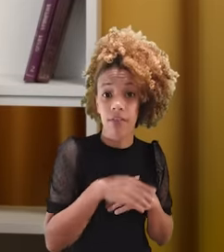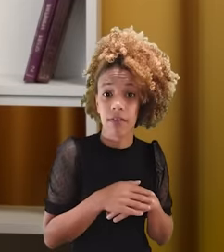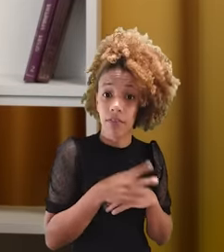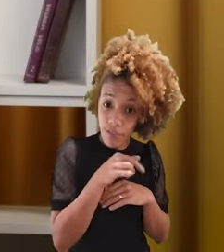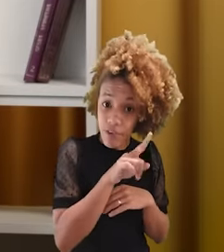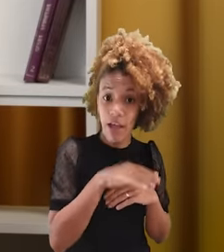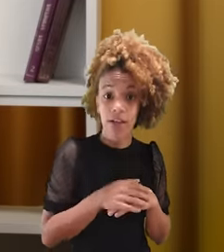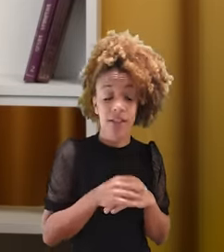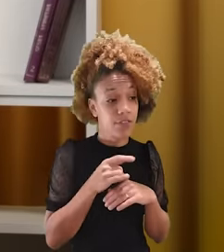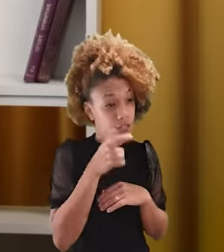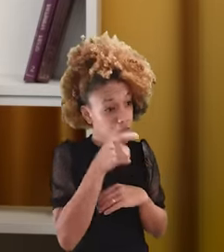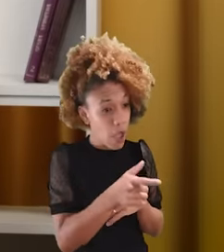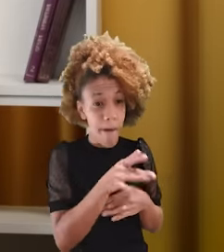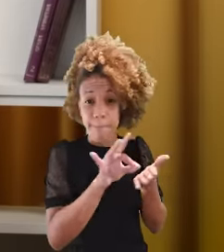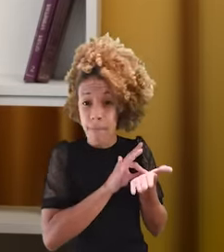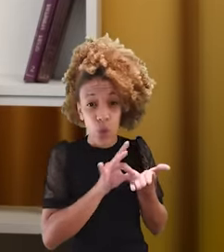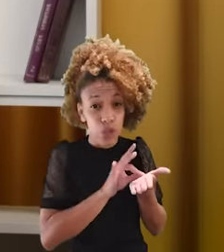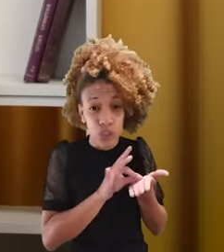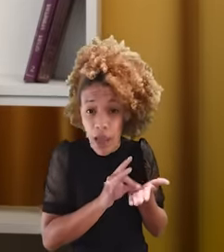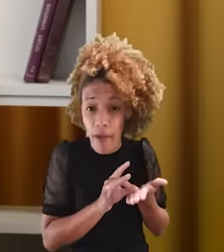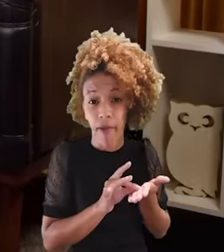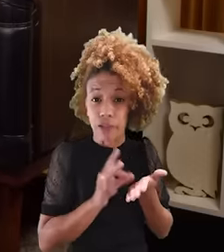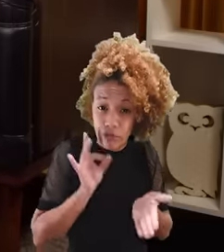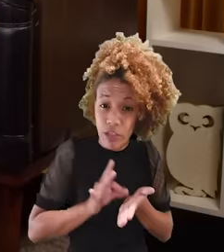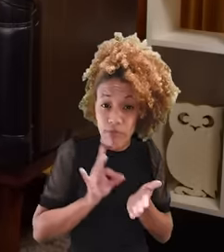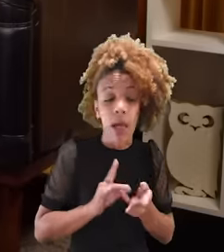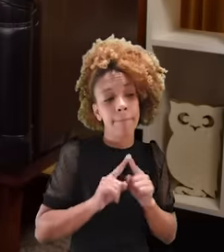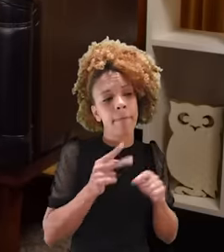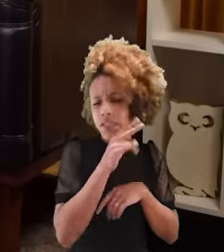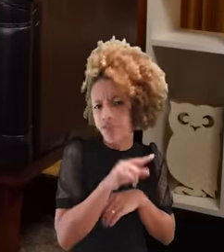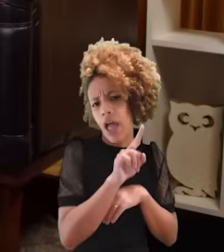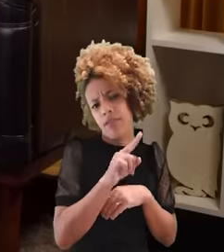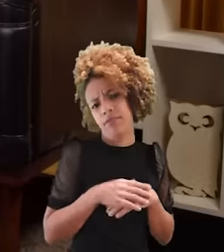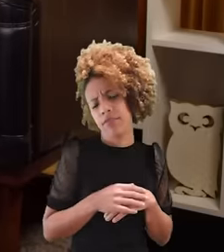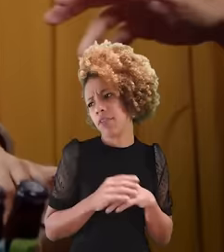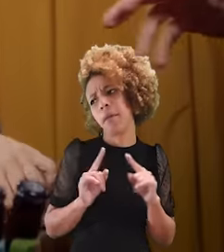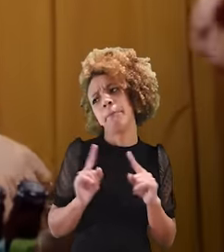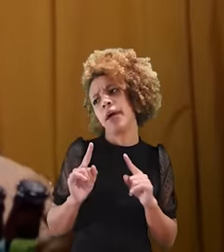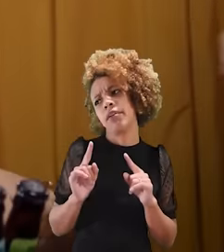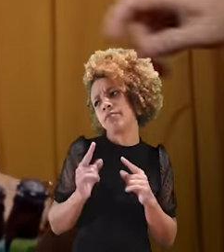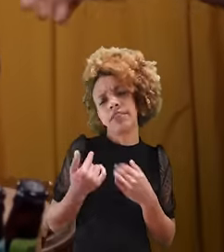teatro vai para odiar ao vivo direito S são dicas péssimas não n PR adorar não não mas às